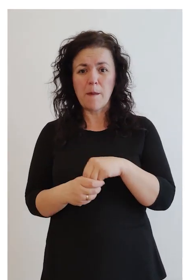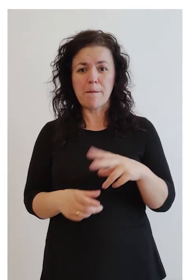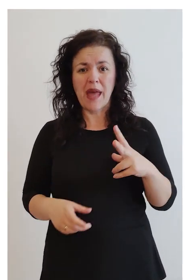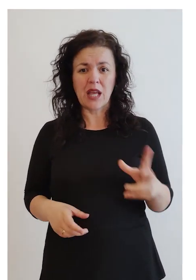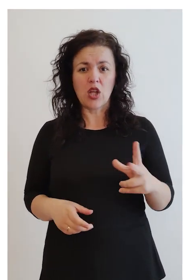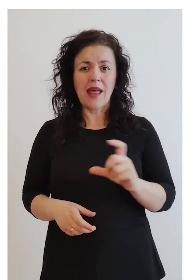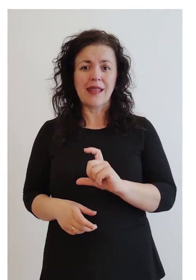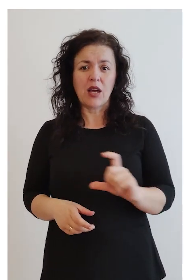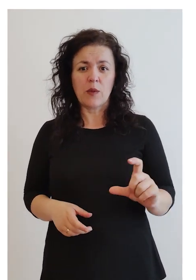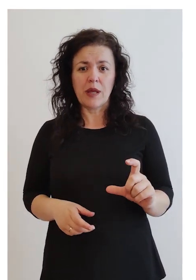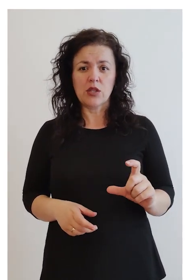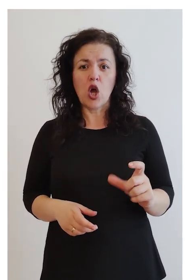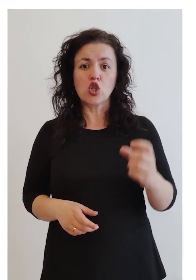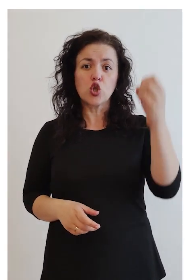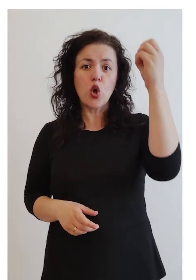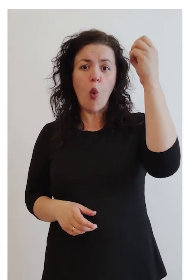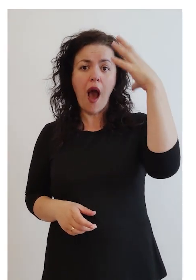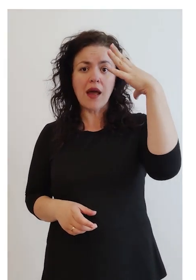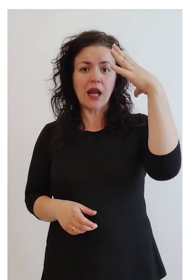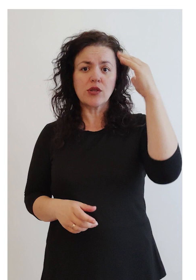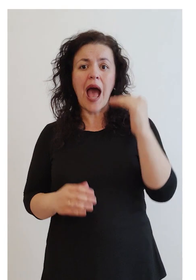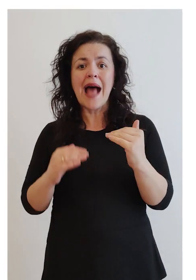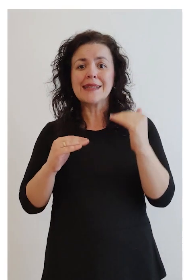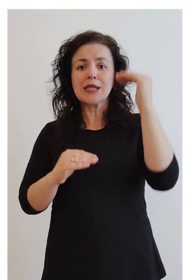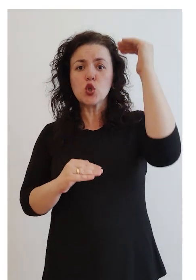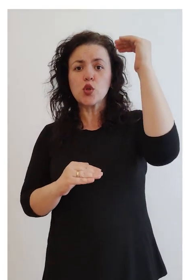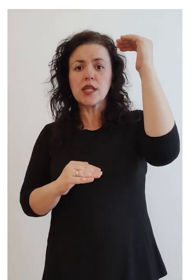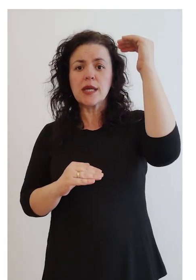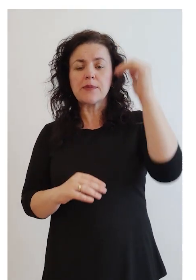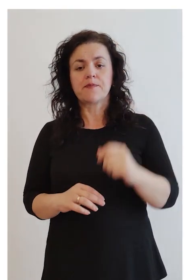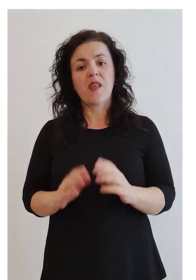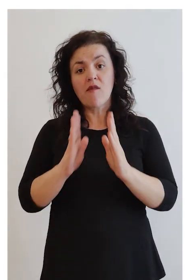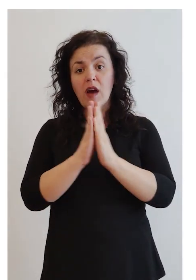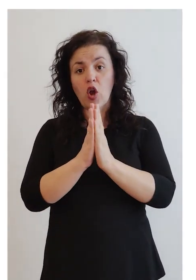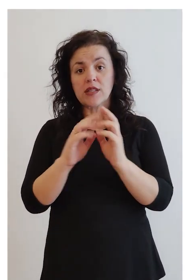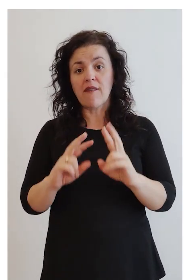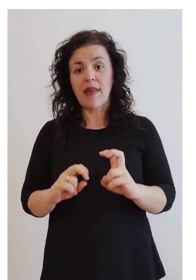Vă rugăm să verificați răul de altitudine pentru locul pe care îl vizitați.